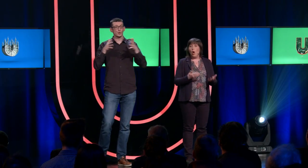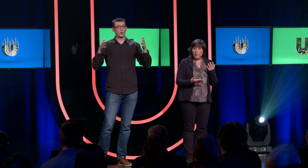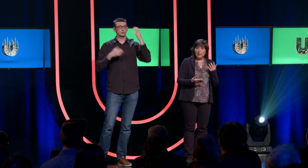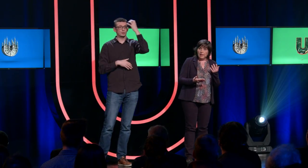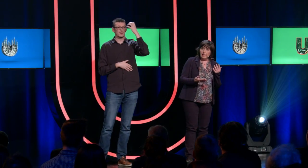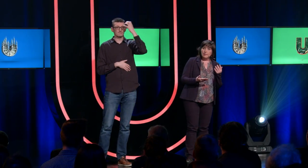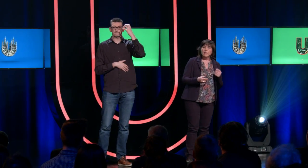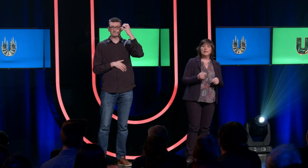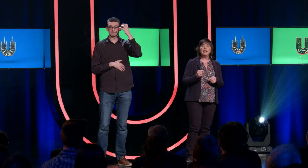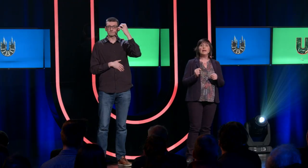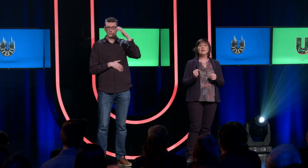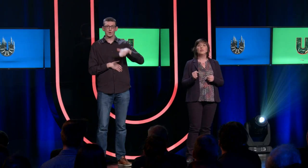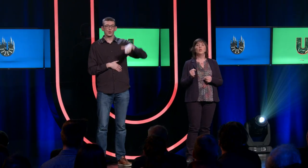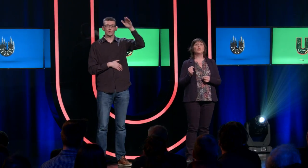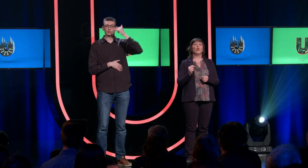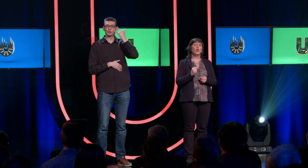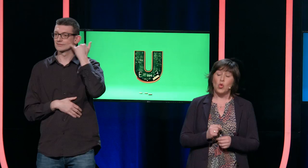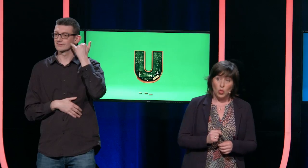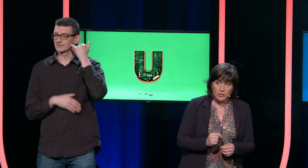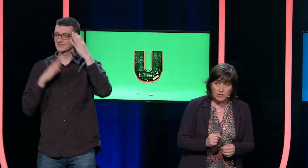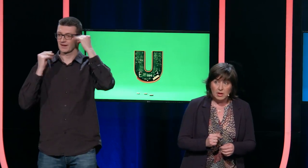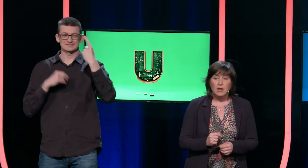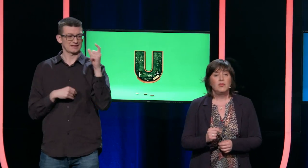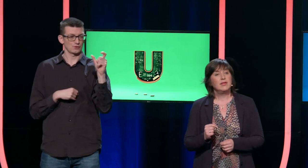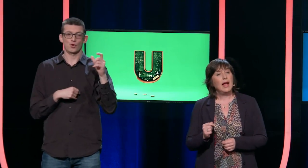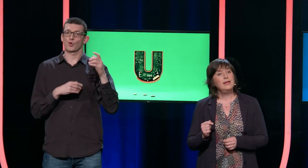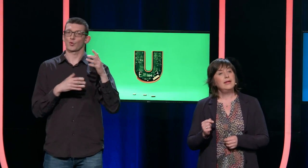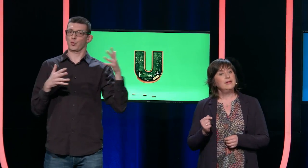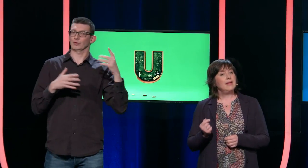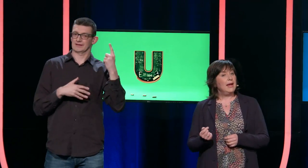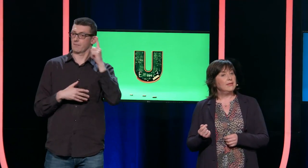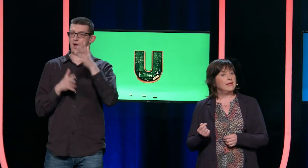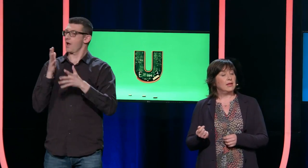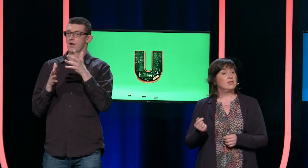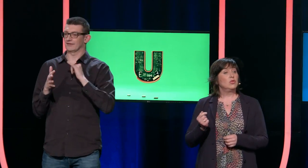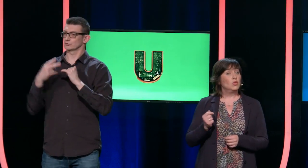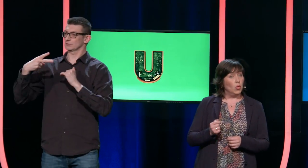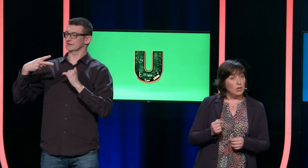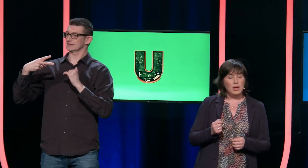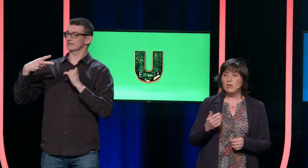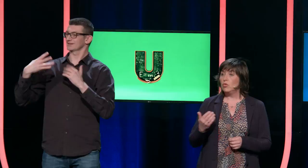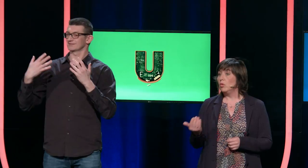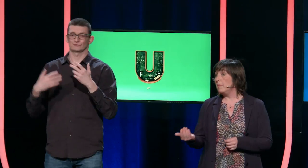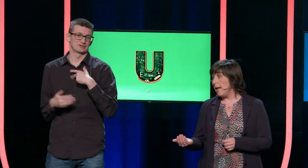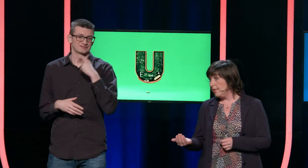Omgekeerd, het Nederlandse woord groot vertaal je in het Engels als tall, a tall man,